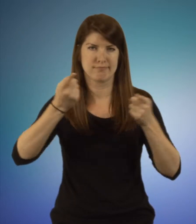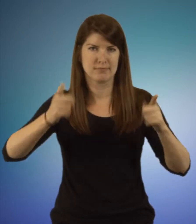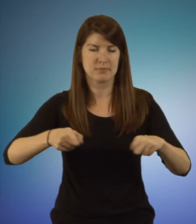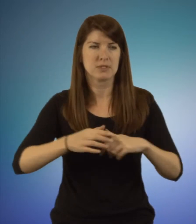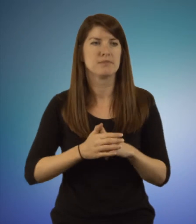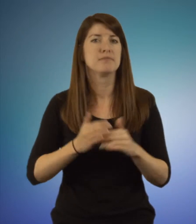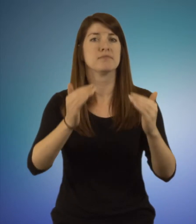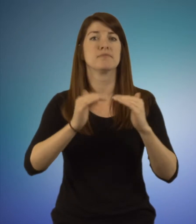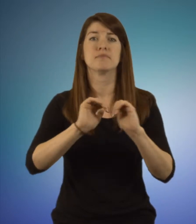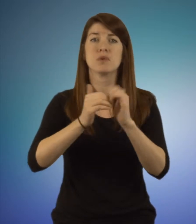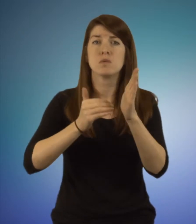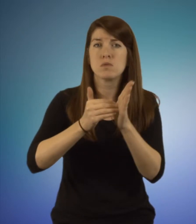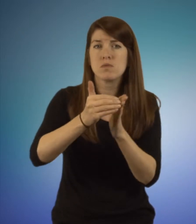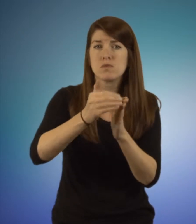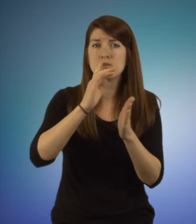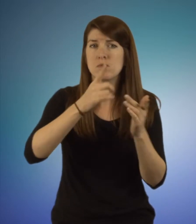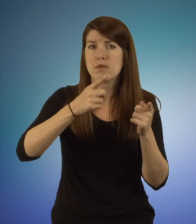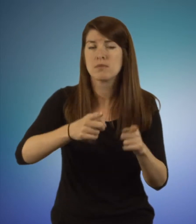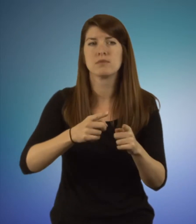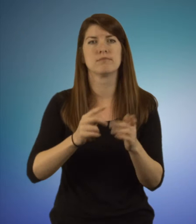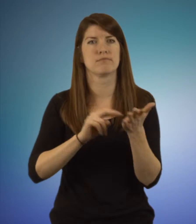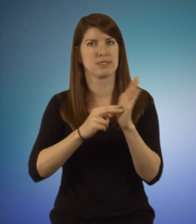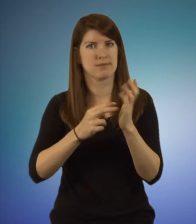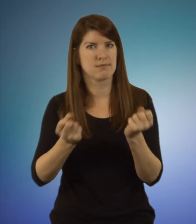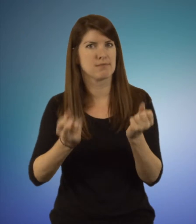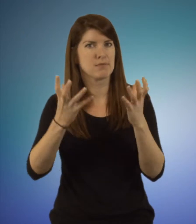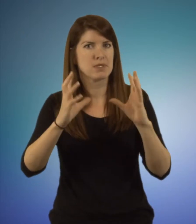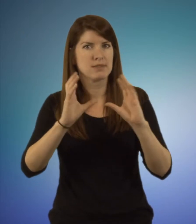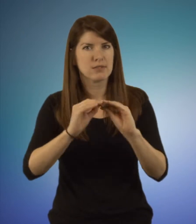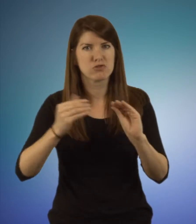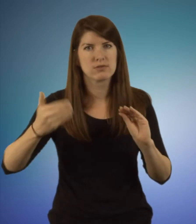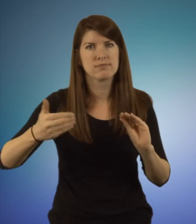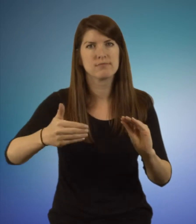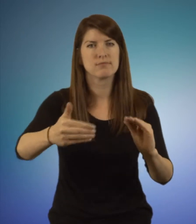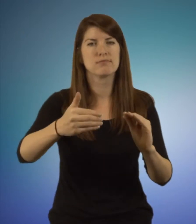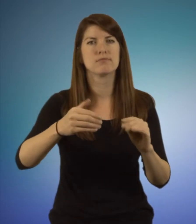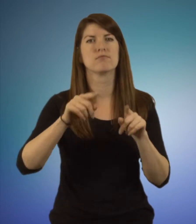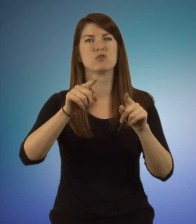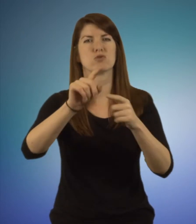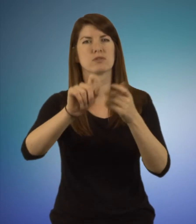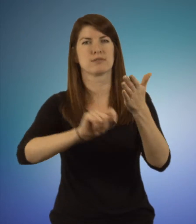la frecuencia de los servicios, es decir, el número de sesiones en un período de tiempo